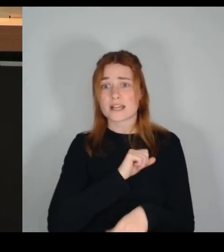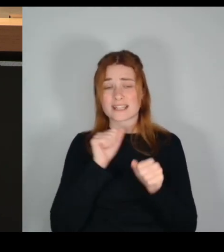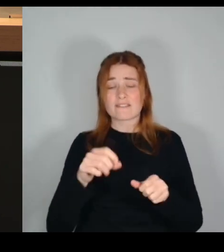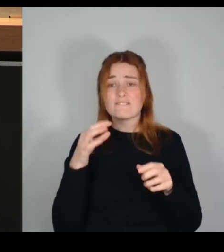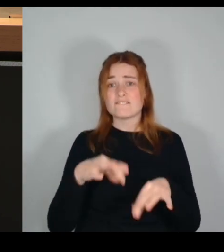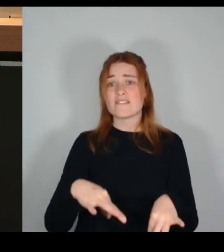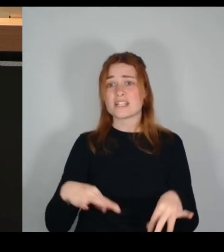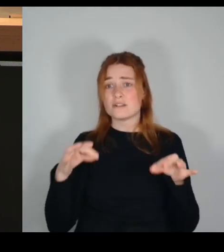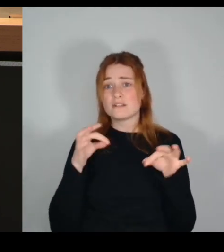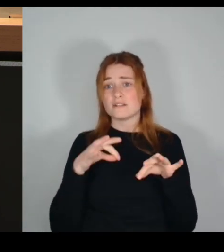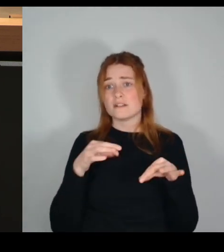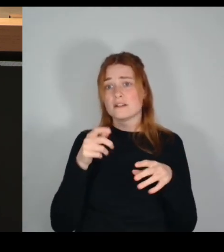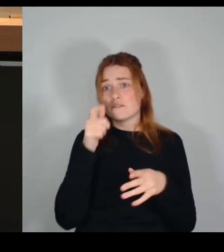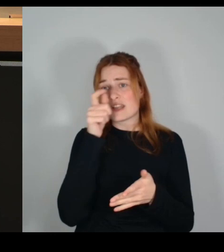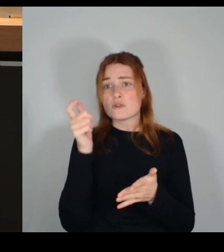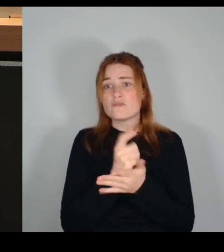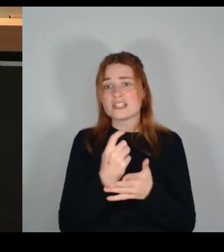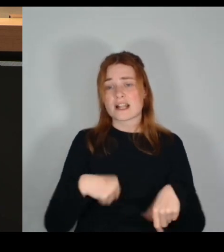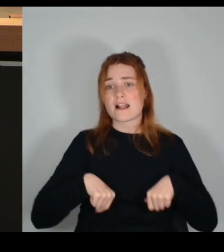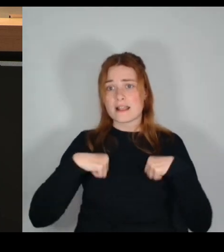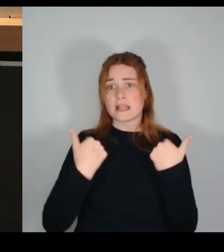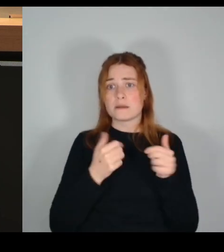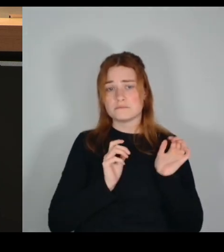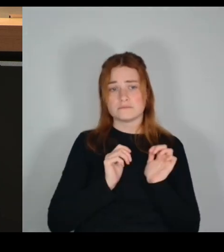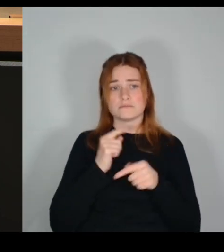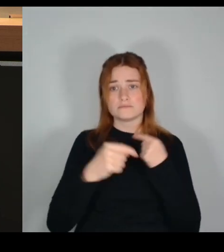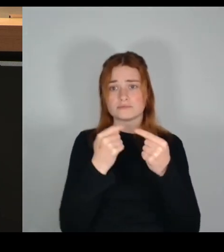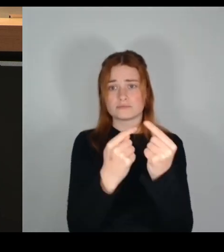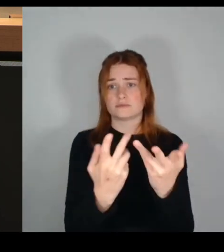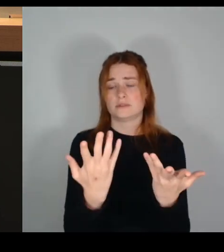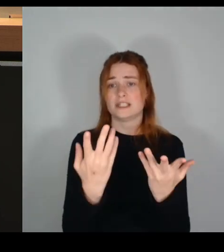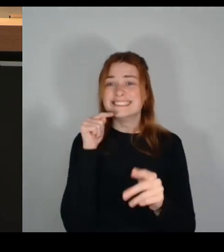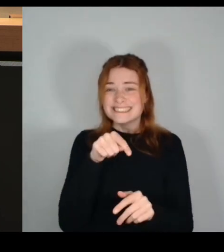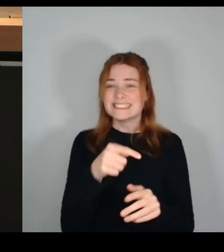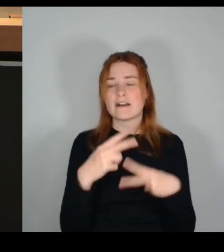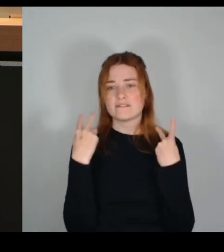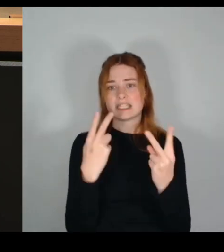Deswegen brauchen wir Schutz vor Arbeitsausbeutung. Wie viele Menschen werden arm?